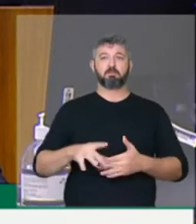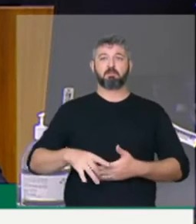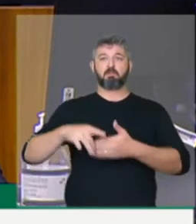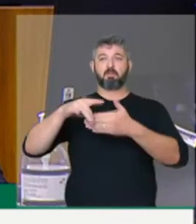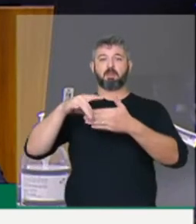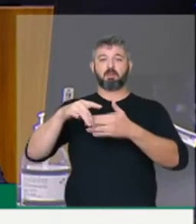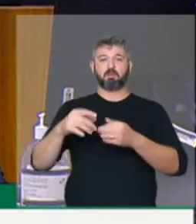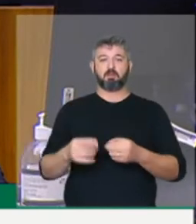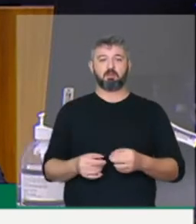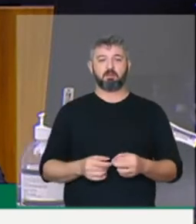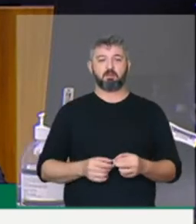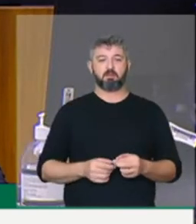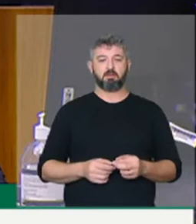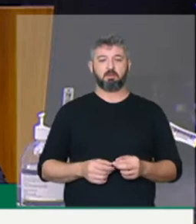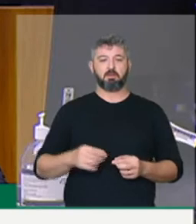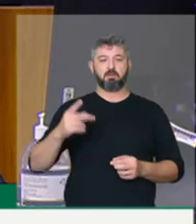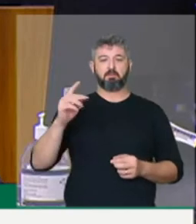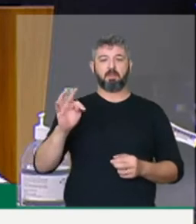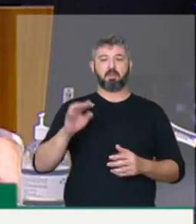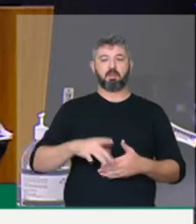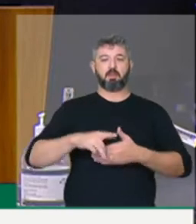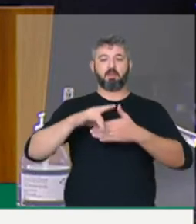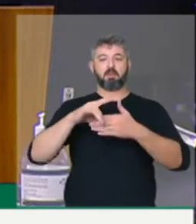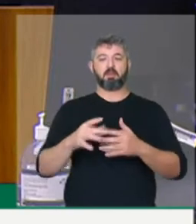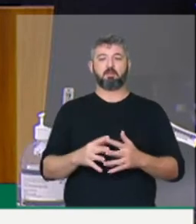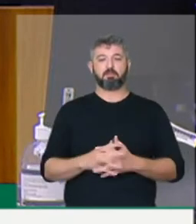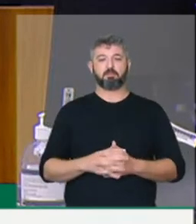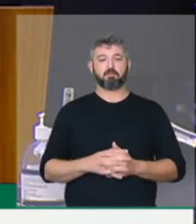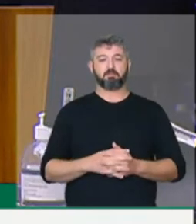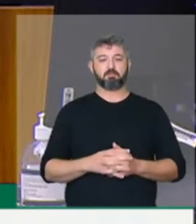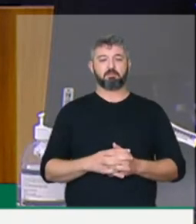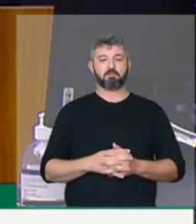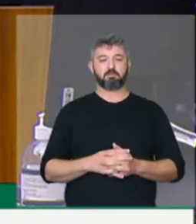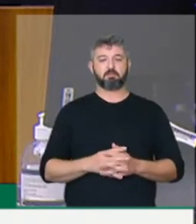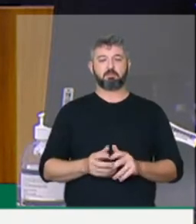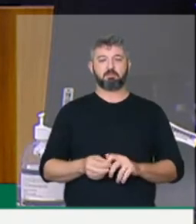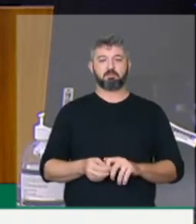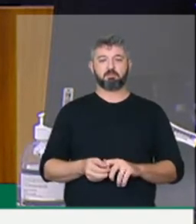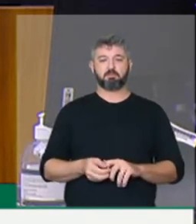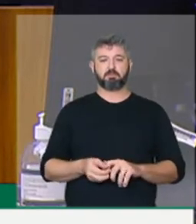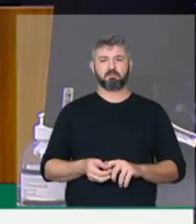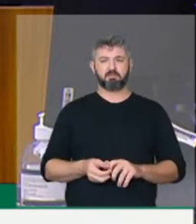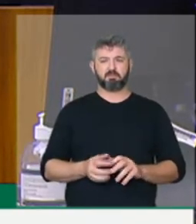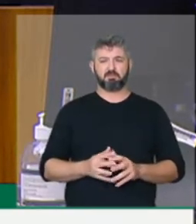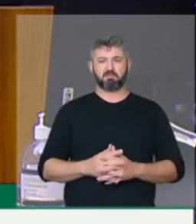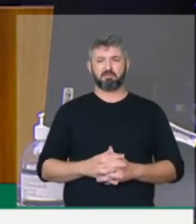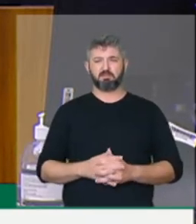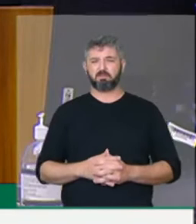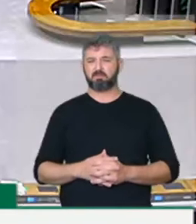PRESIDENTE. -- [PRESIDENTE]: TEMPO DE LIDERANÇA DO PARTIDO DOS TRABALHADORES. [DEPUTADA]: PRESIDENTE EU PEDI DA REDE FAZ UM TEMPINHO. EU PEÇO QUE O SENHOR INCLUA O TEMPO DA REDE